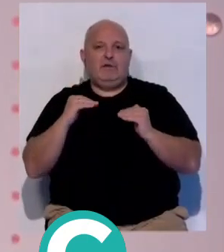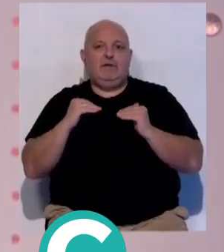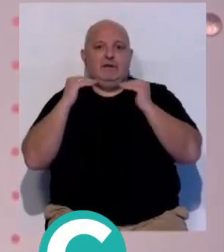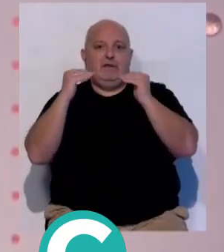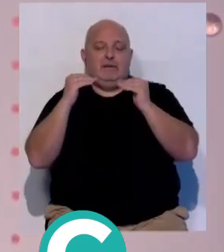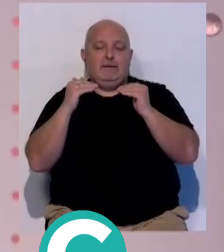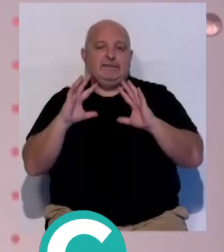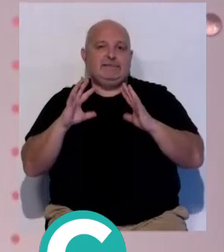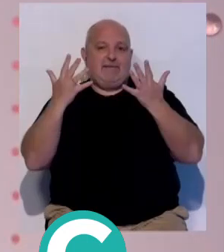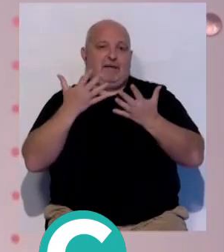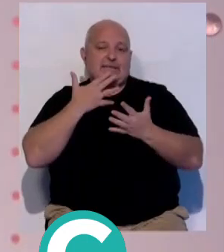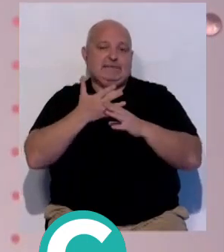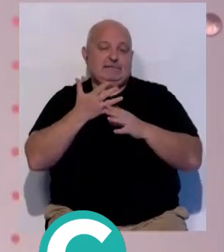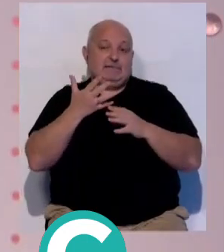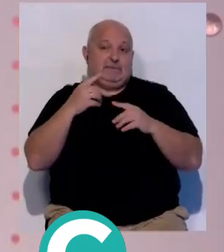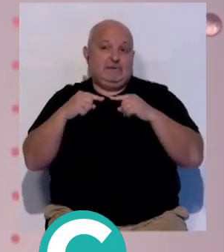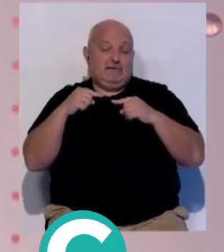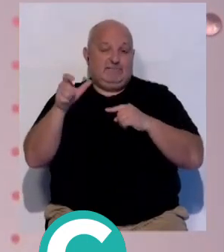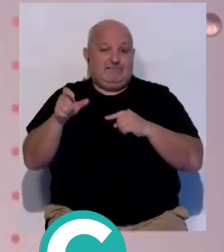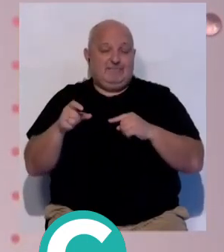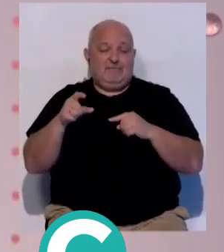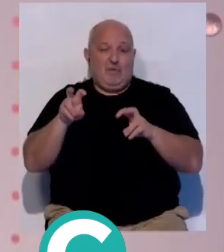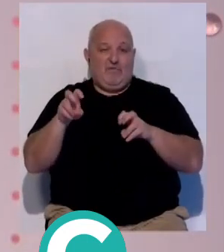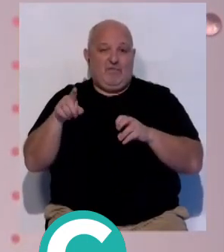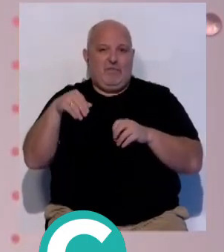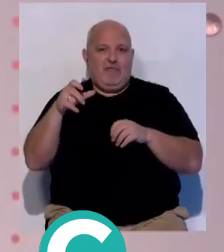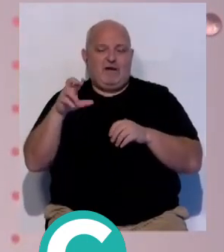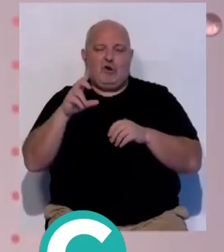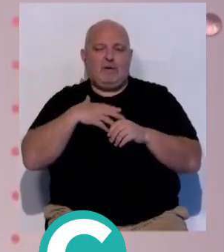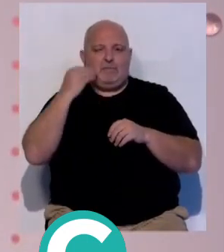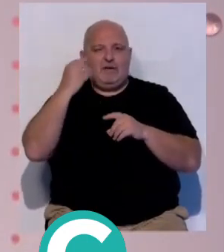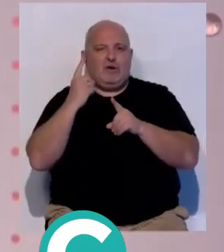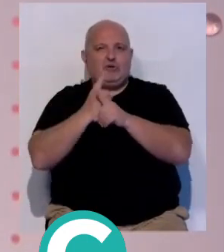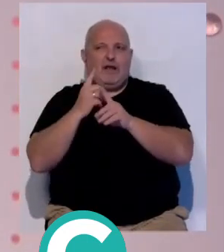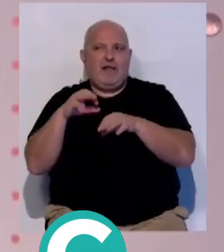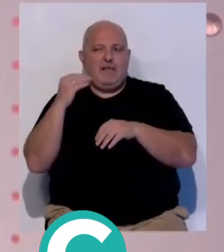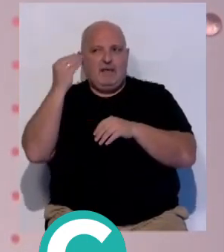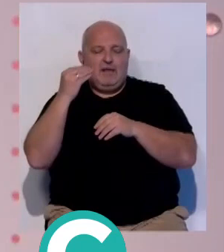Y tiene muy claro el técnico Vasco que no quiere pensar más allá del partido frente a la que le